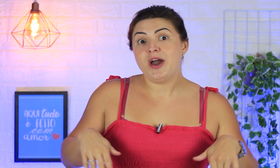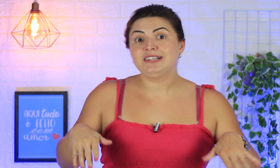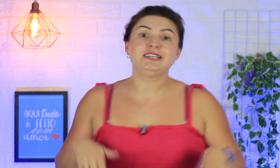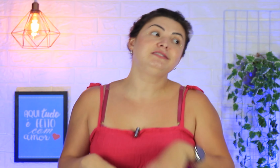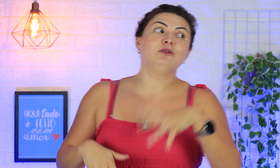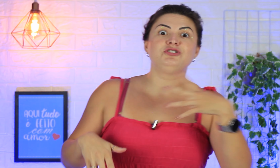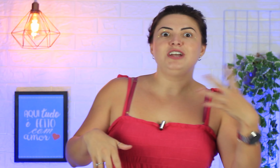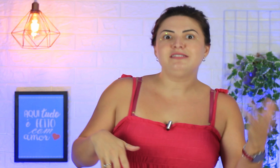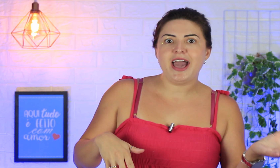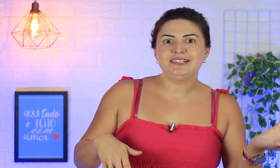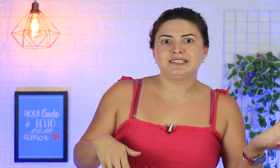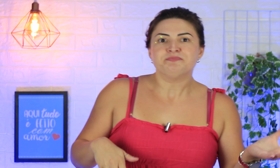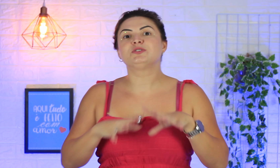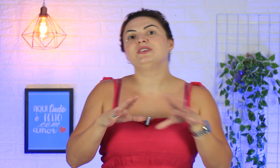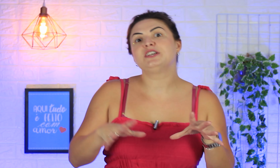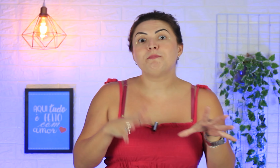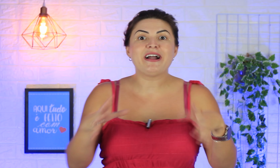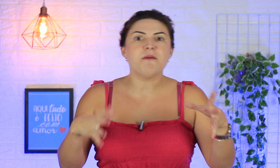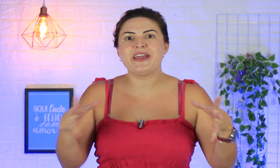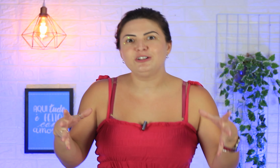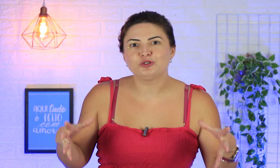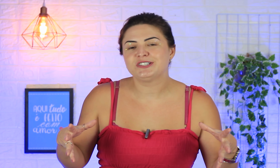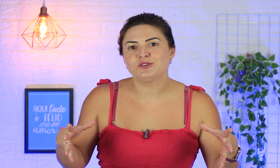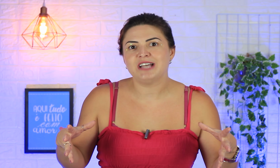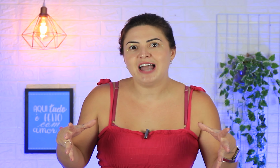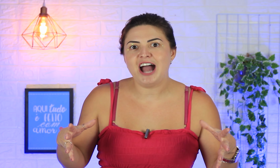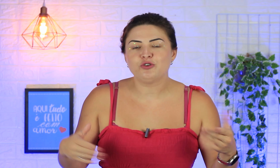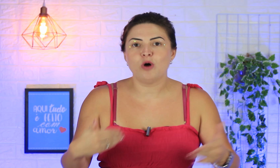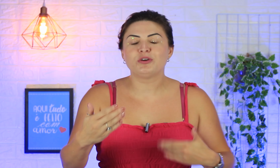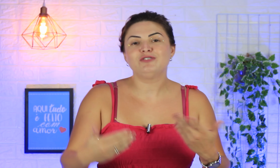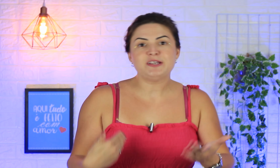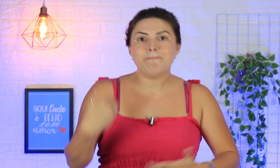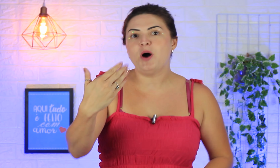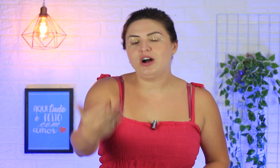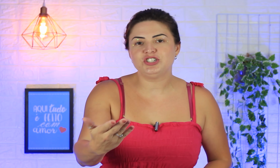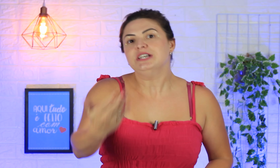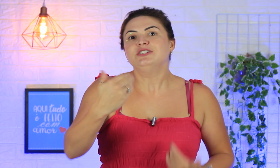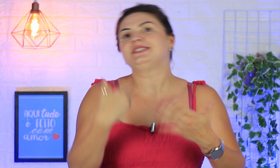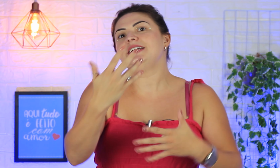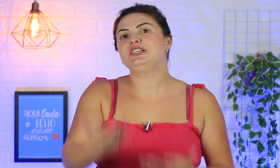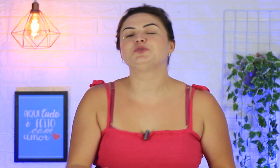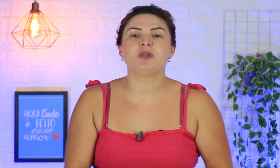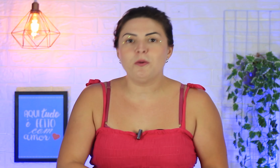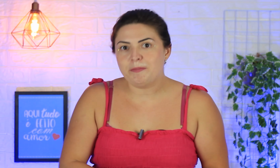essa então dia 10 vamos fazer o pagamento do seu salário Como que você pode dizer isso para uma